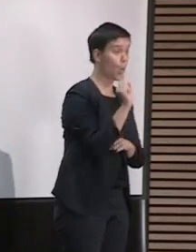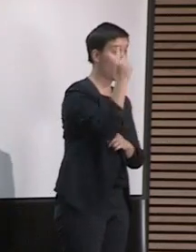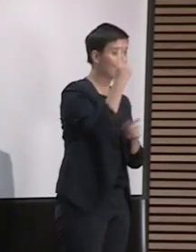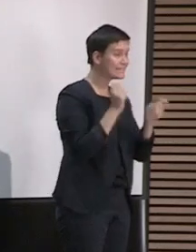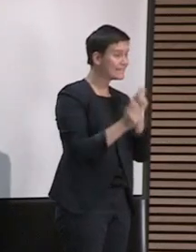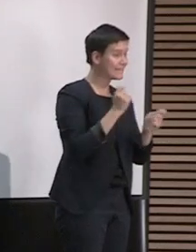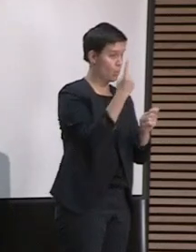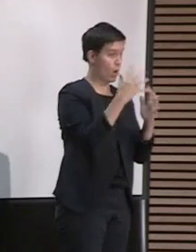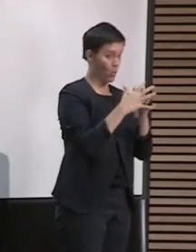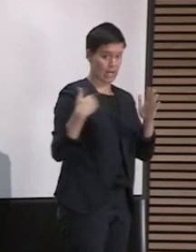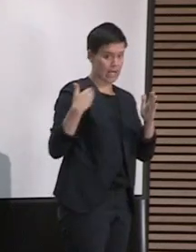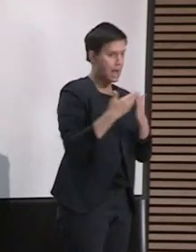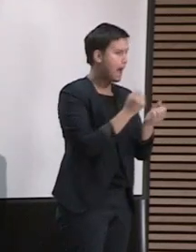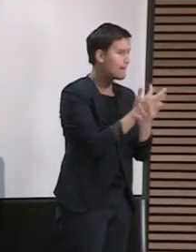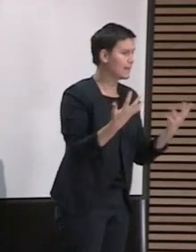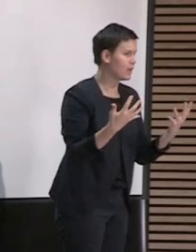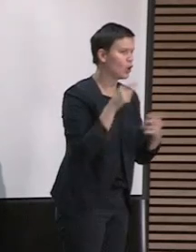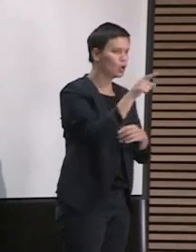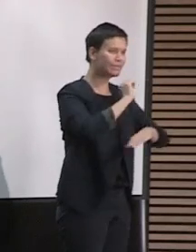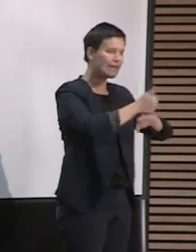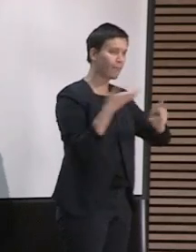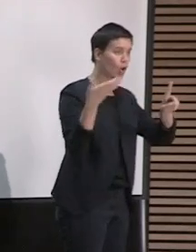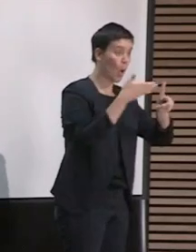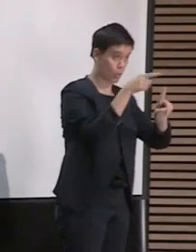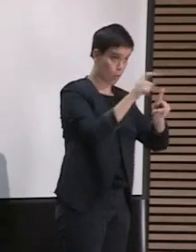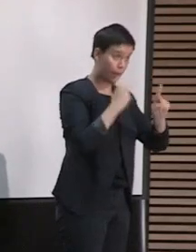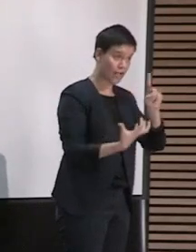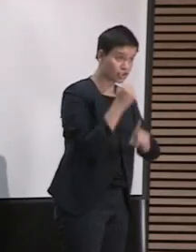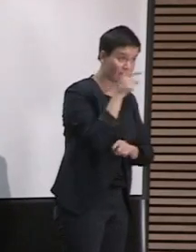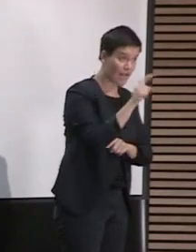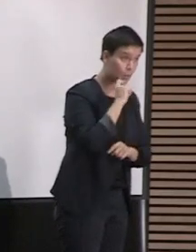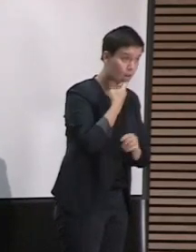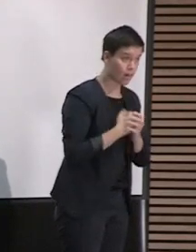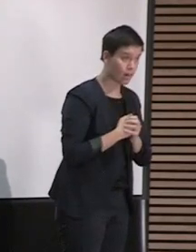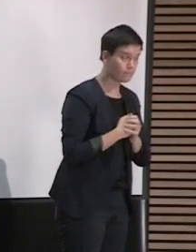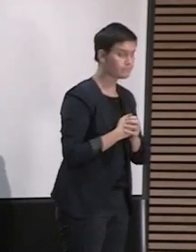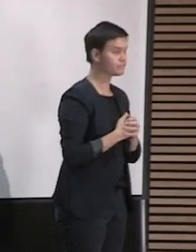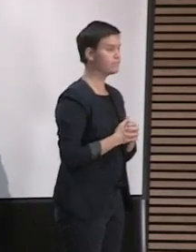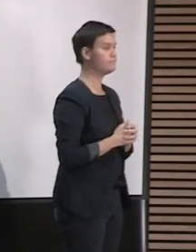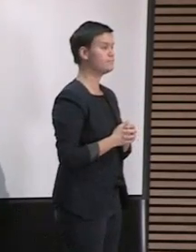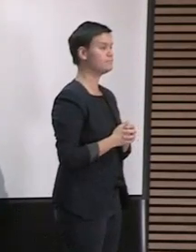i te tohutohu hauora nga mea e pa ana me tera neke ki te